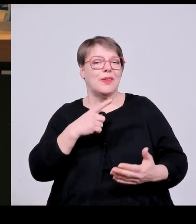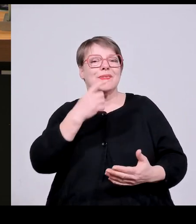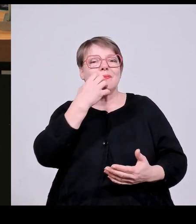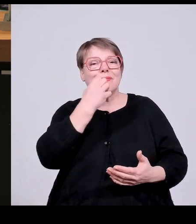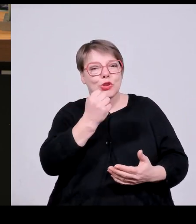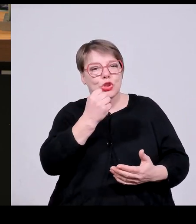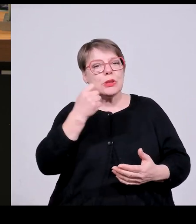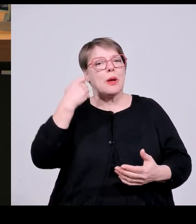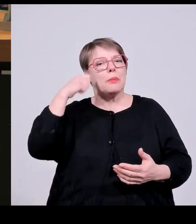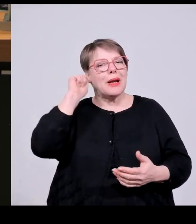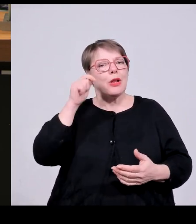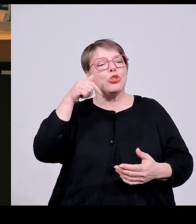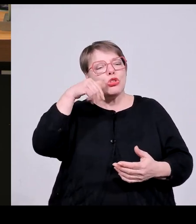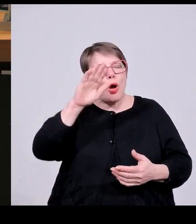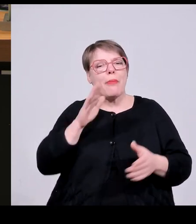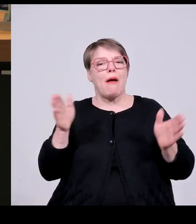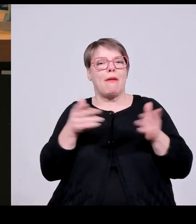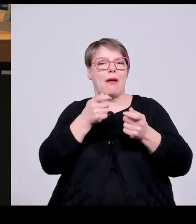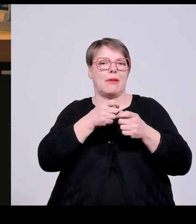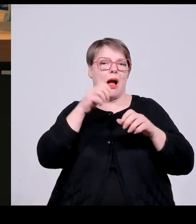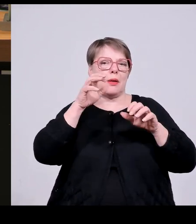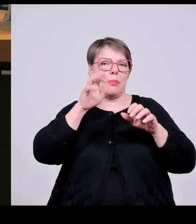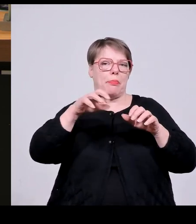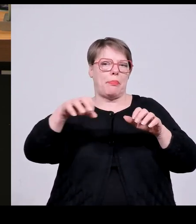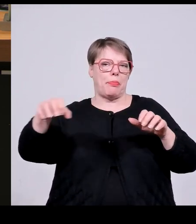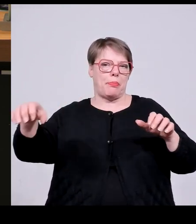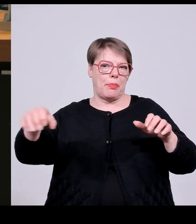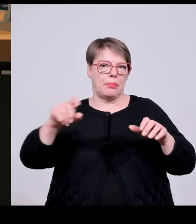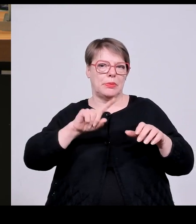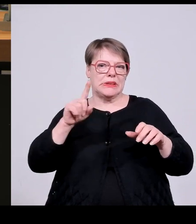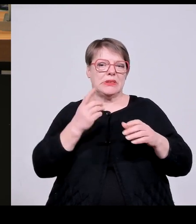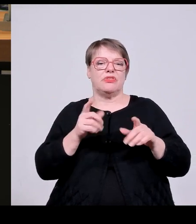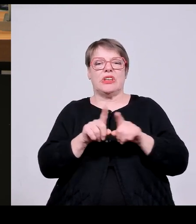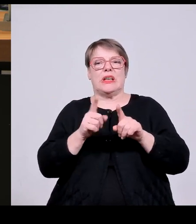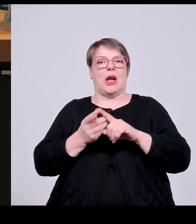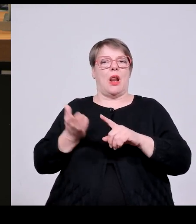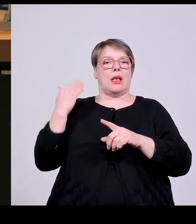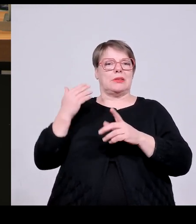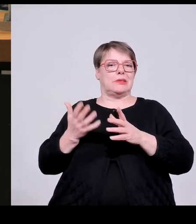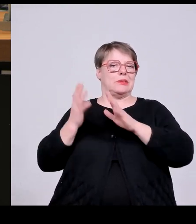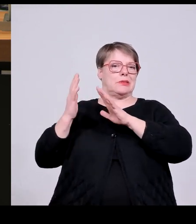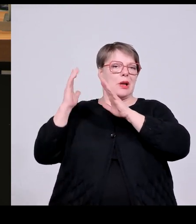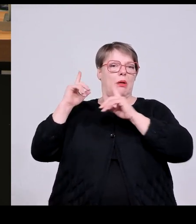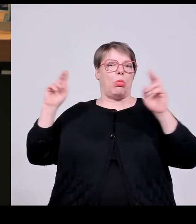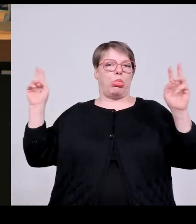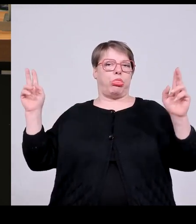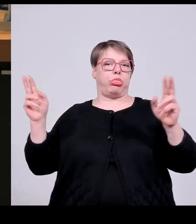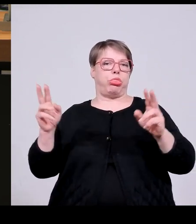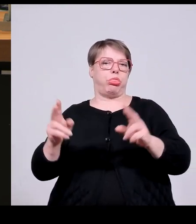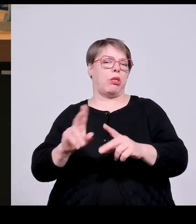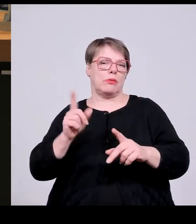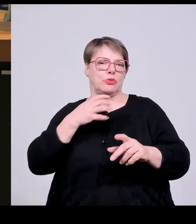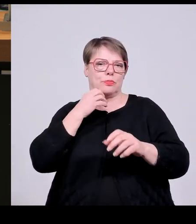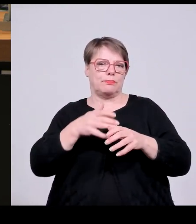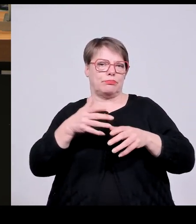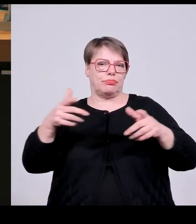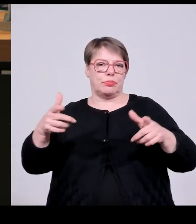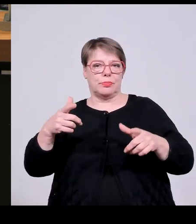(Rednerwechsel) Gestatten Sie eine Zwischenfrage des Kollegen Gräff? (Rednerwechsel) Nein, später gern. Kleingärten- Bewahrung ist Klassenkampf von oben?